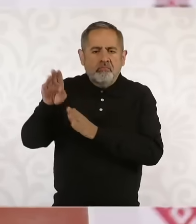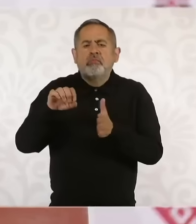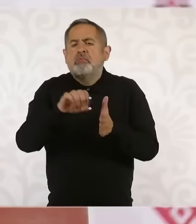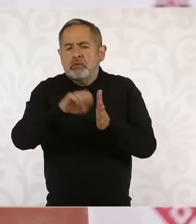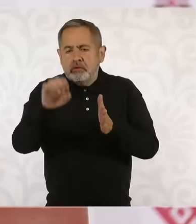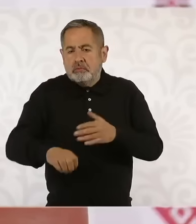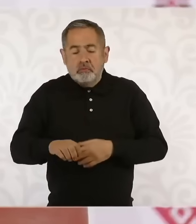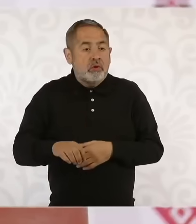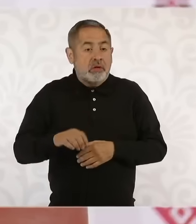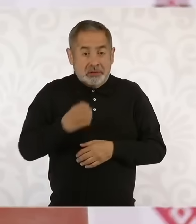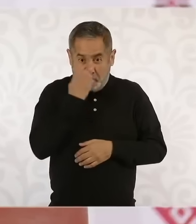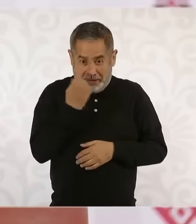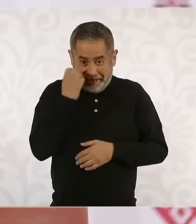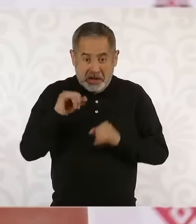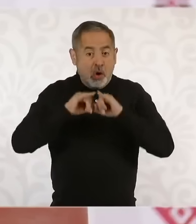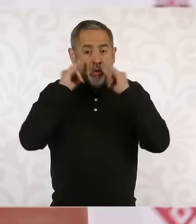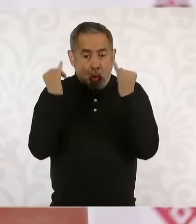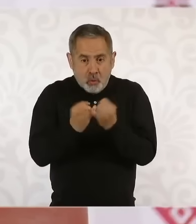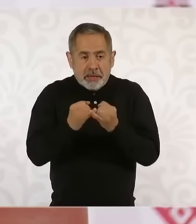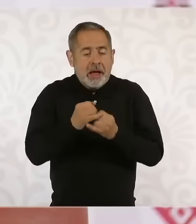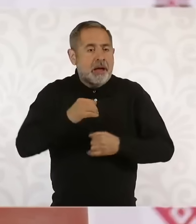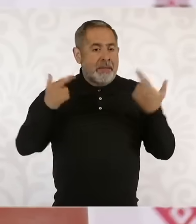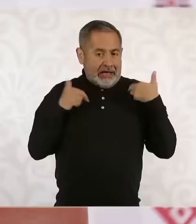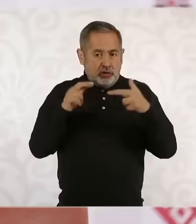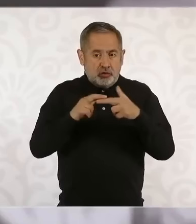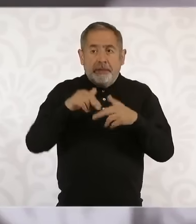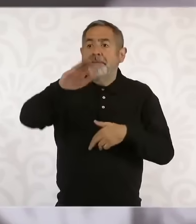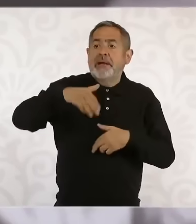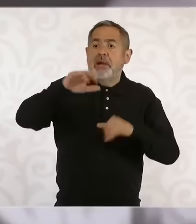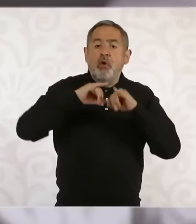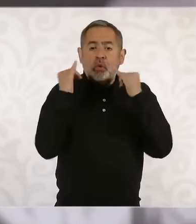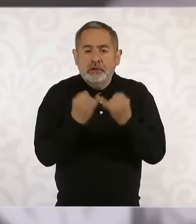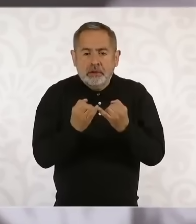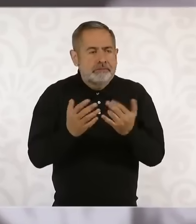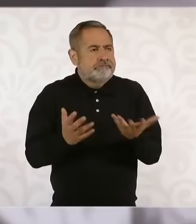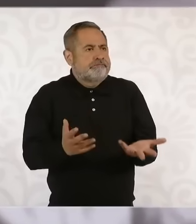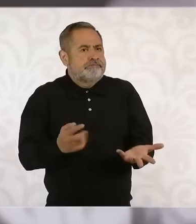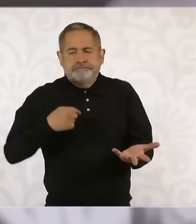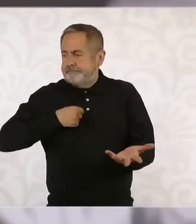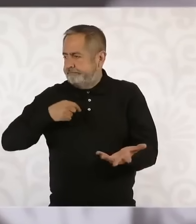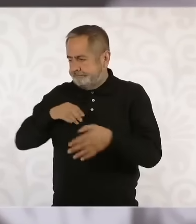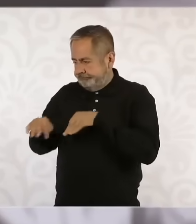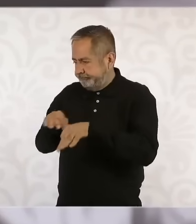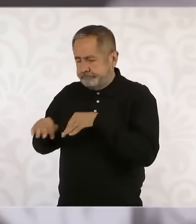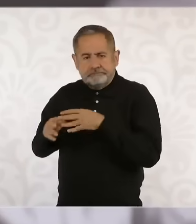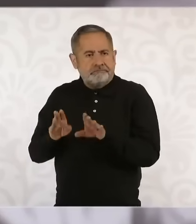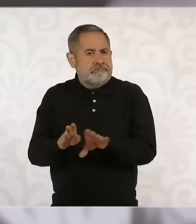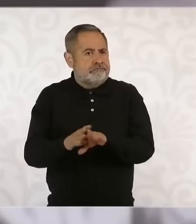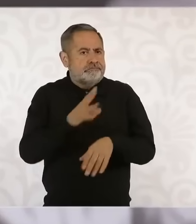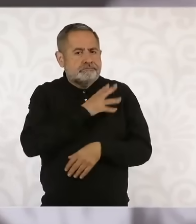son en la mañana. Entonces, como un ejemplo, y las mujeres que trabajamos tenemos que hacer